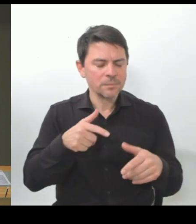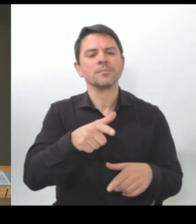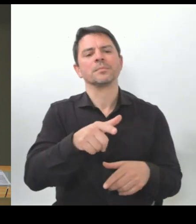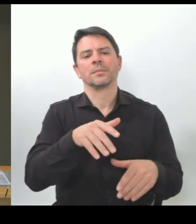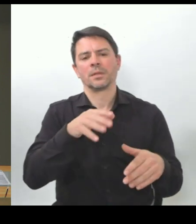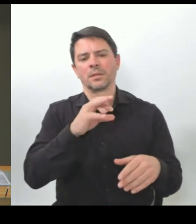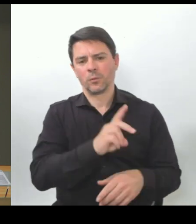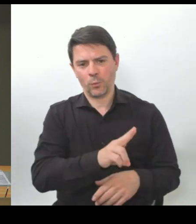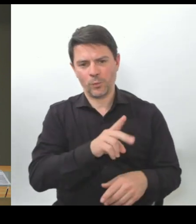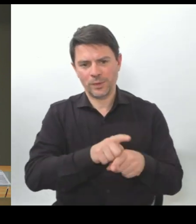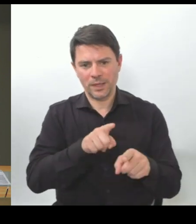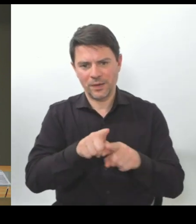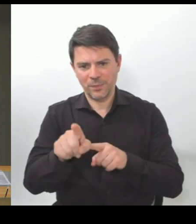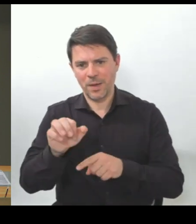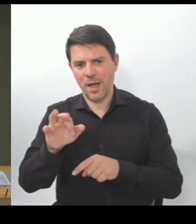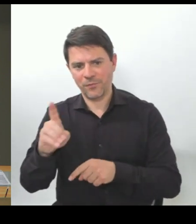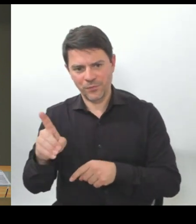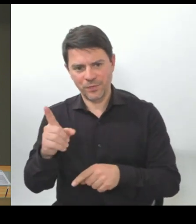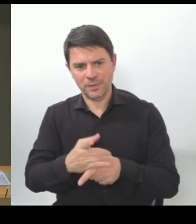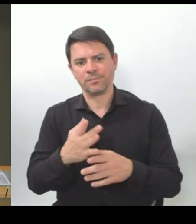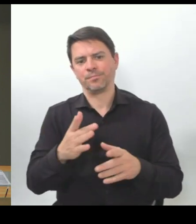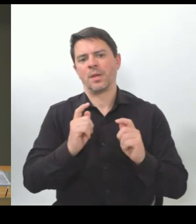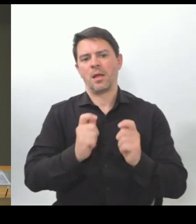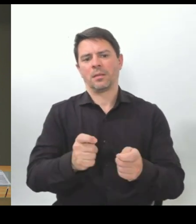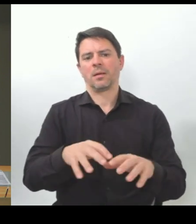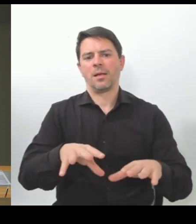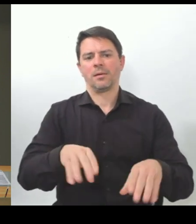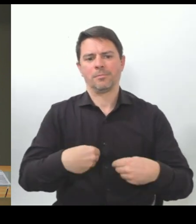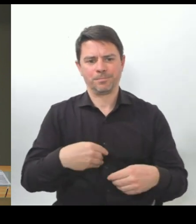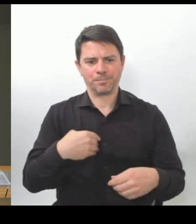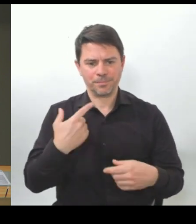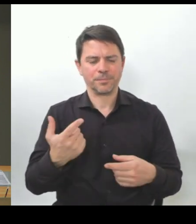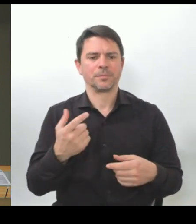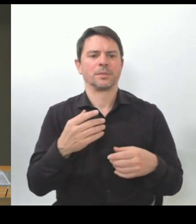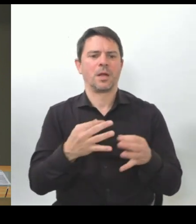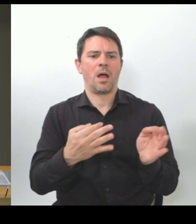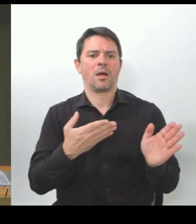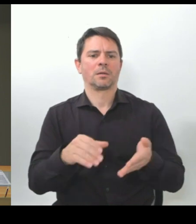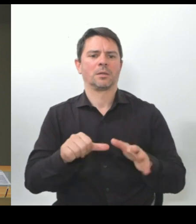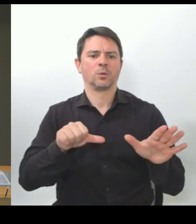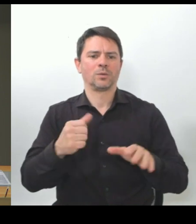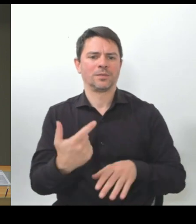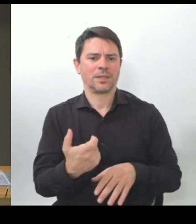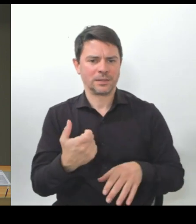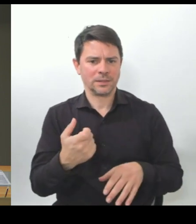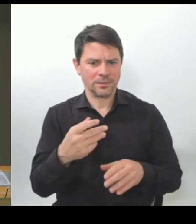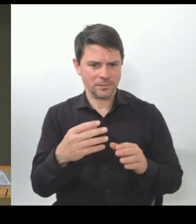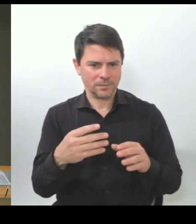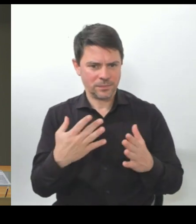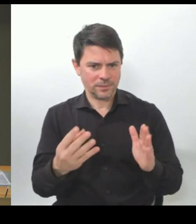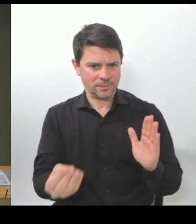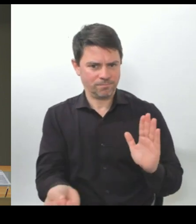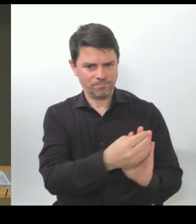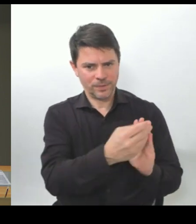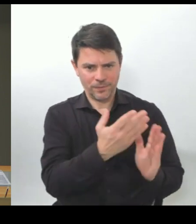CDU Drucksache 190219-1. Eine Beratung ist nicht vorgesehen. Zunächst erfolgt eine Abstimmung über den Änderungsantrag der Fraktion der CDU.